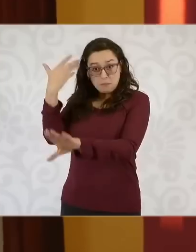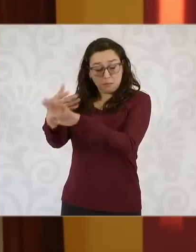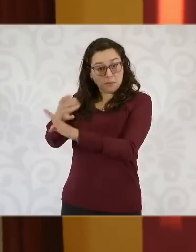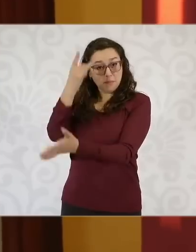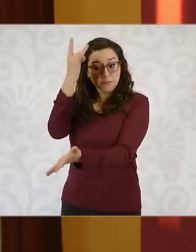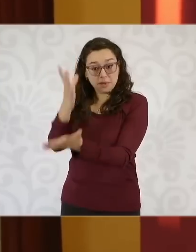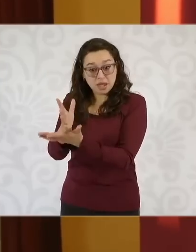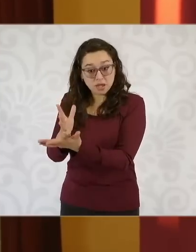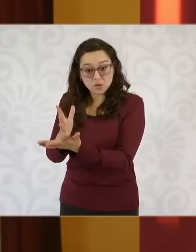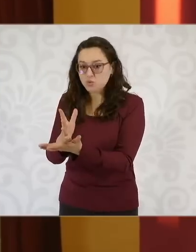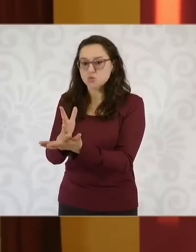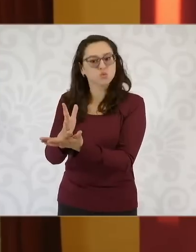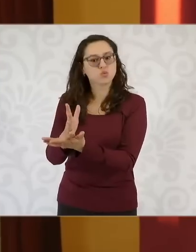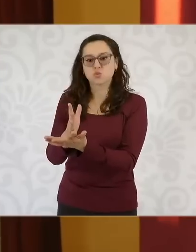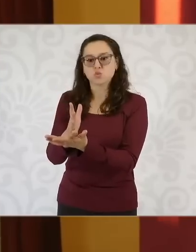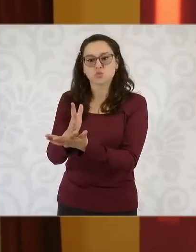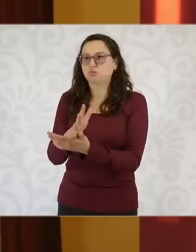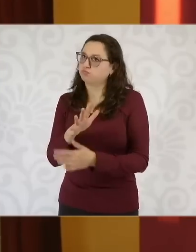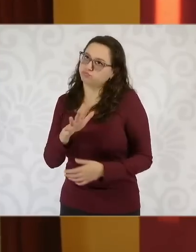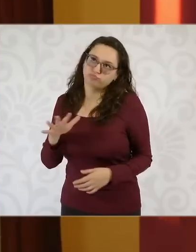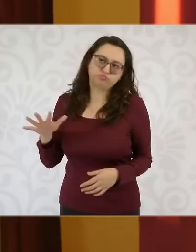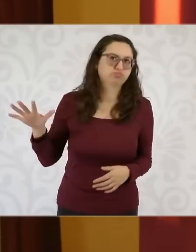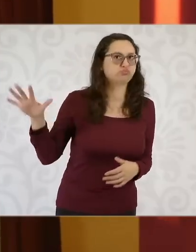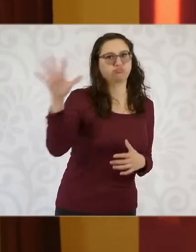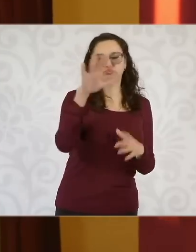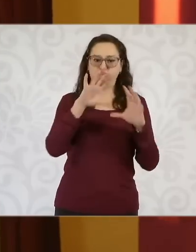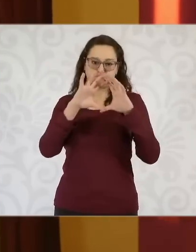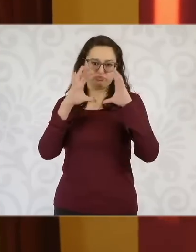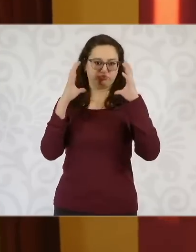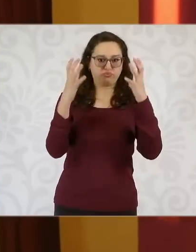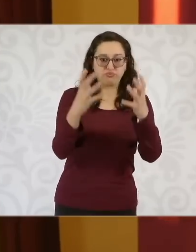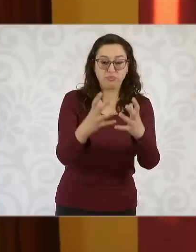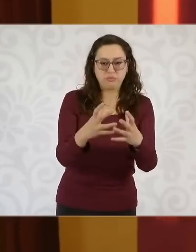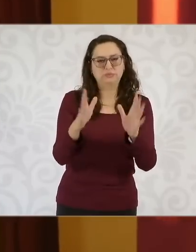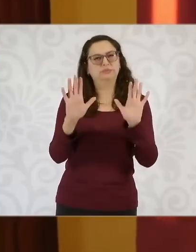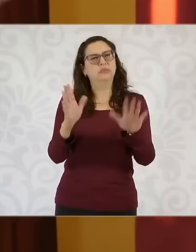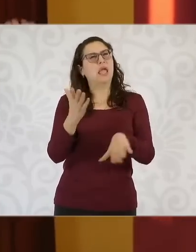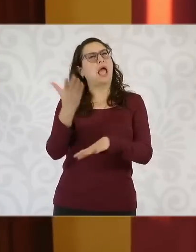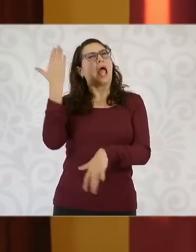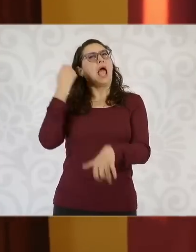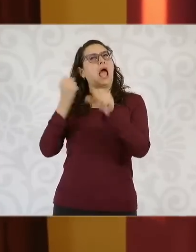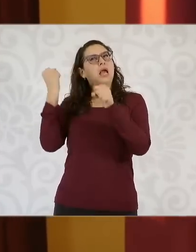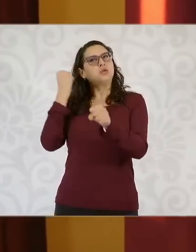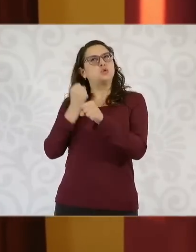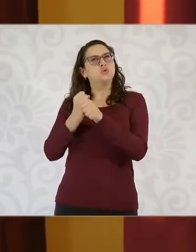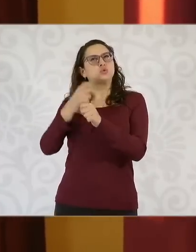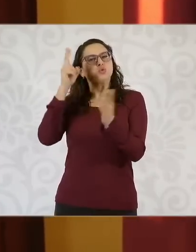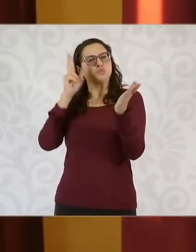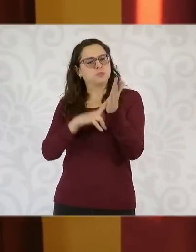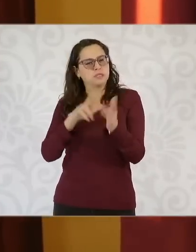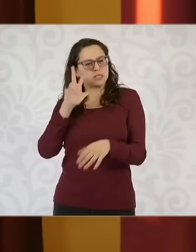que buscarán a las autoridades estadounidenses la próxima semana para presentarles estos argumentos